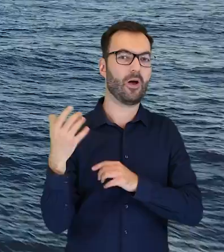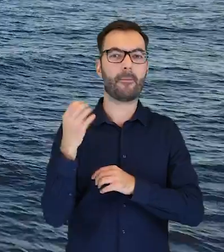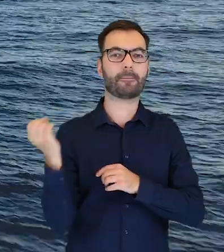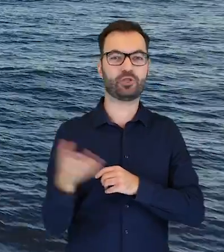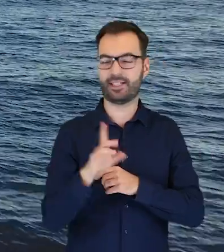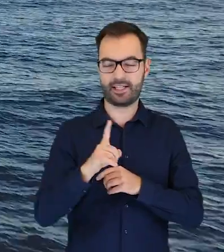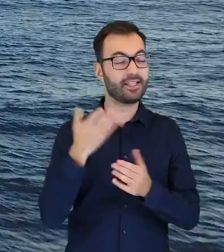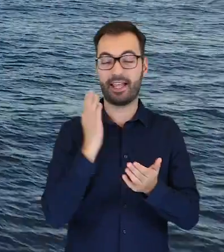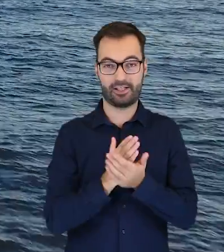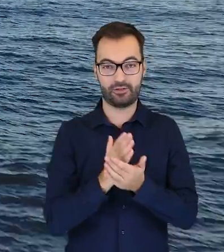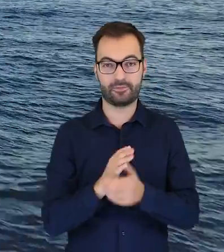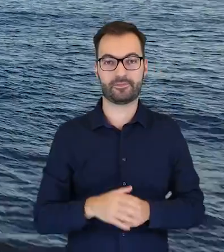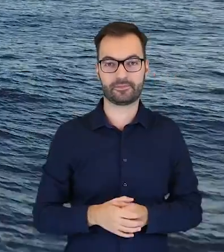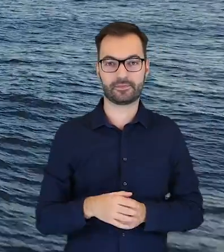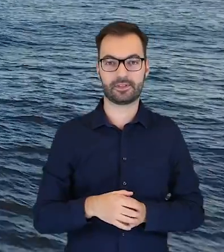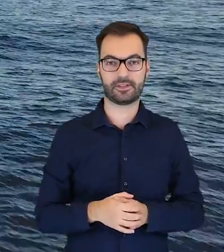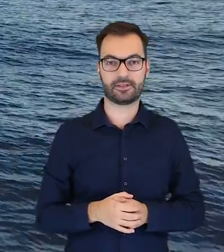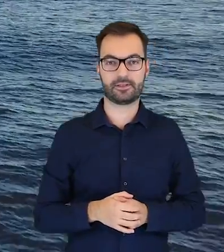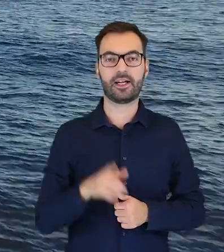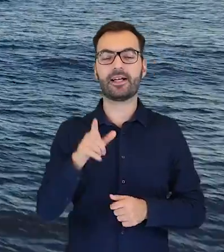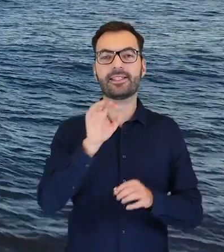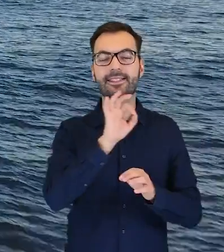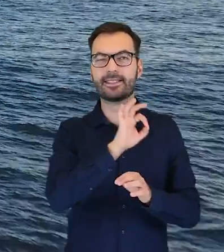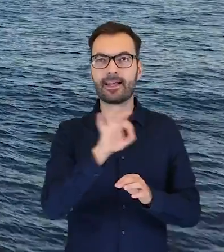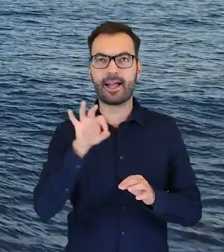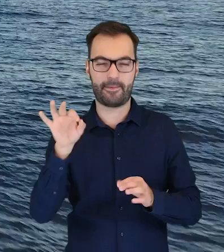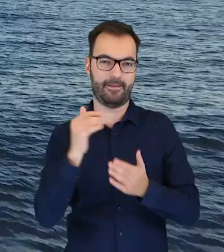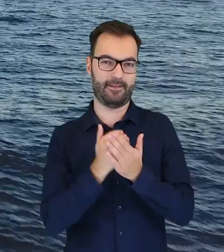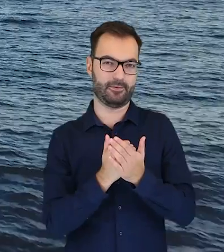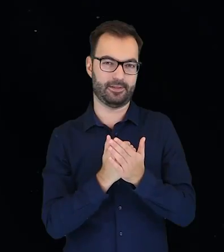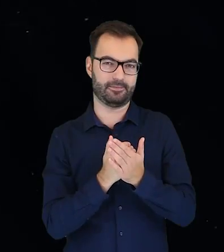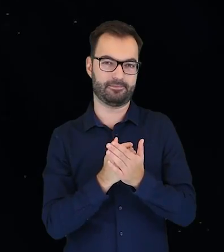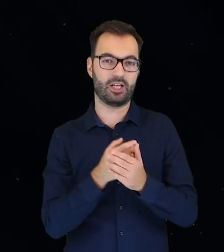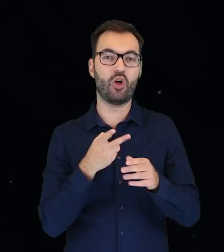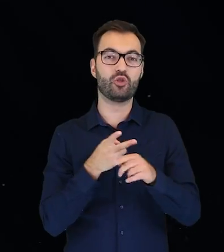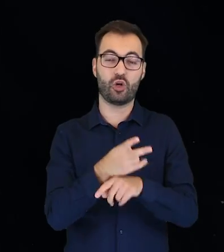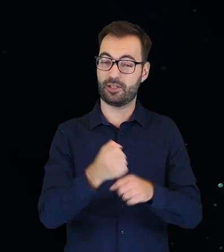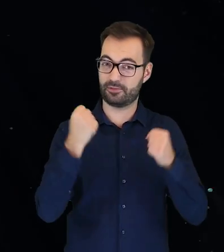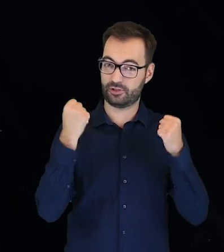ale dlatego, że panują tam specyficzne warunki. Są one trudno dostępne,